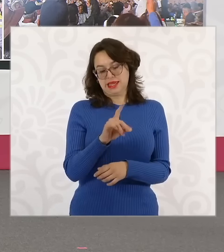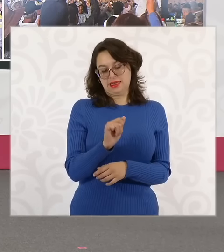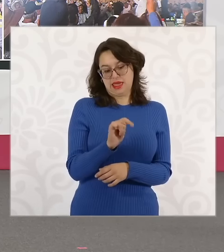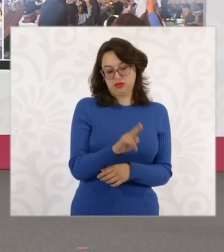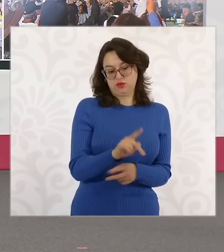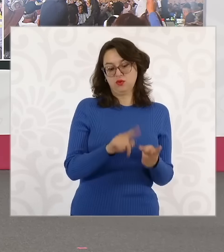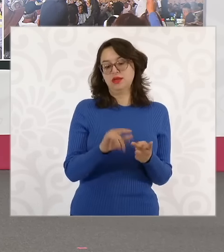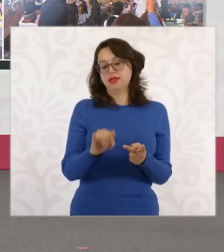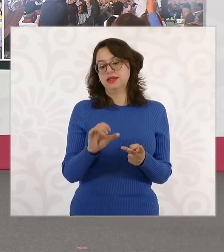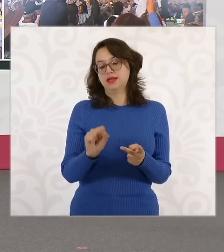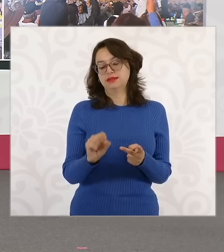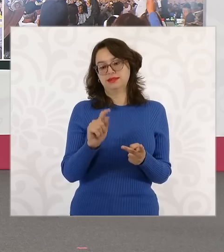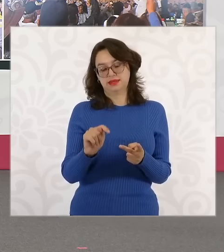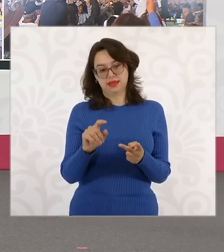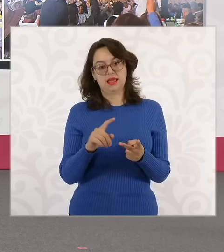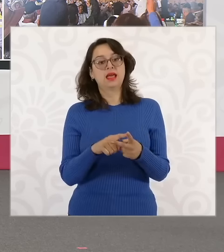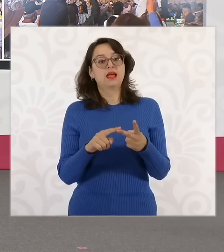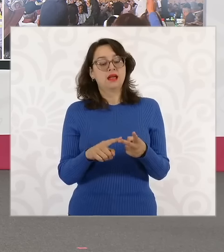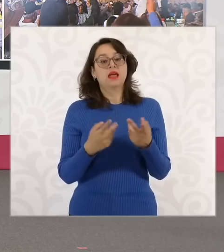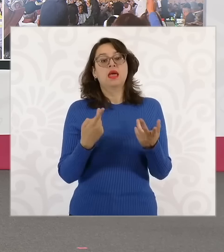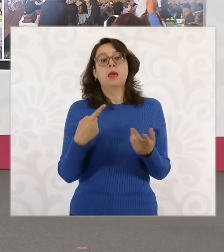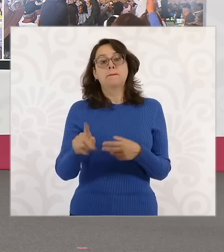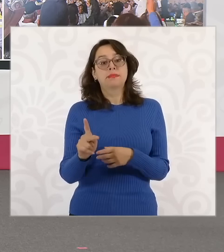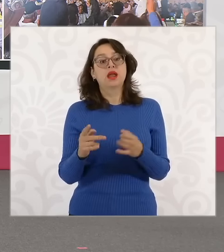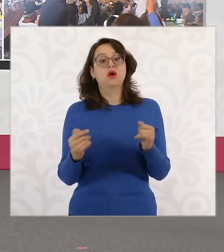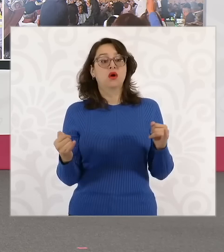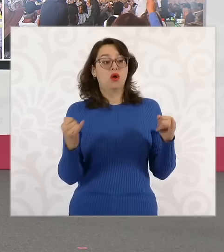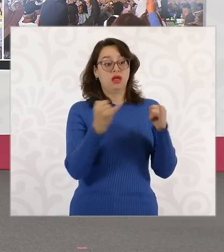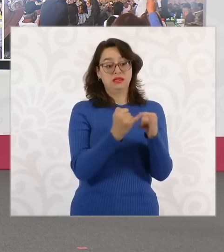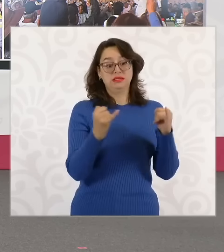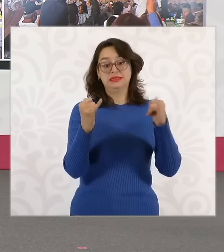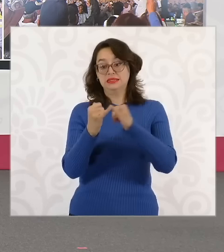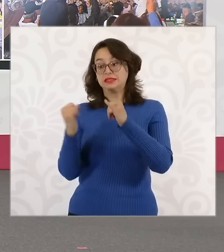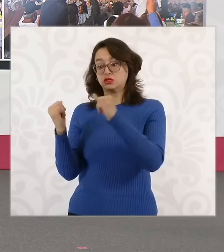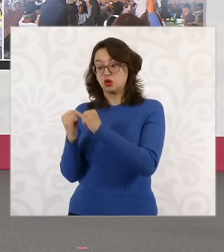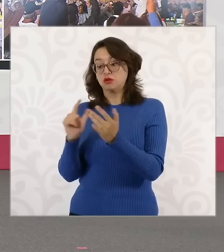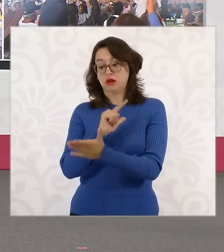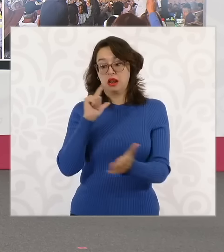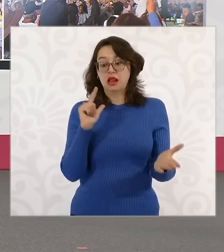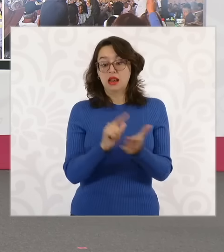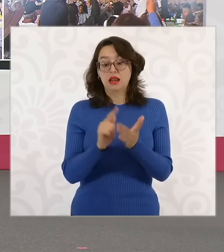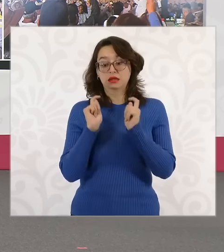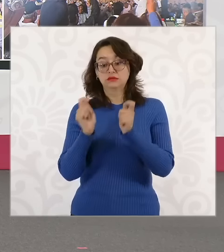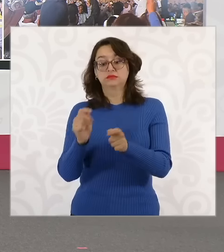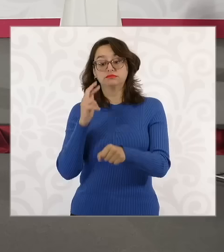instituciones que de acuerdo a la ley y de acuerdo a la organización eh que hemos podido establecer